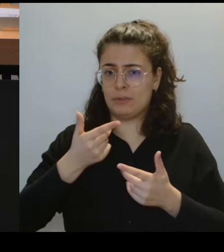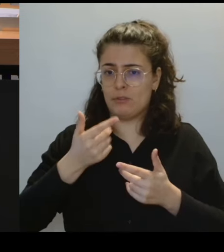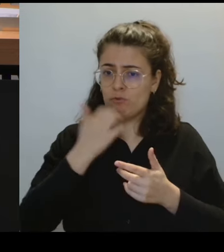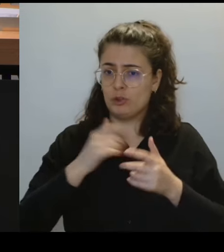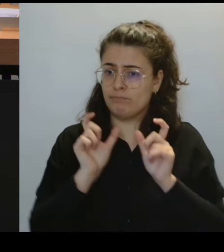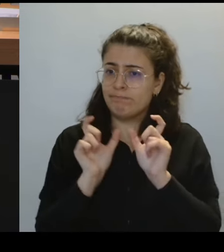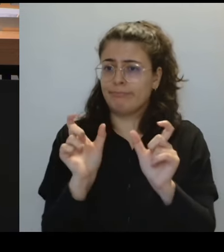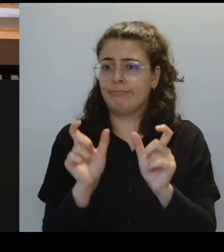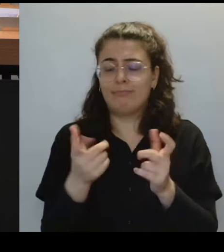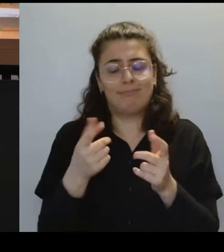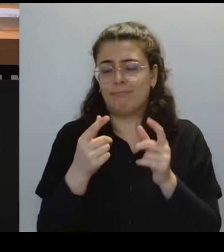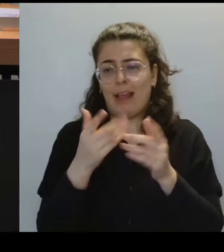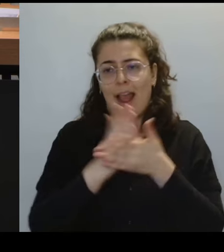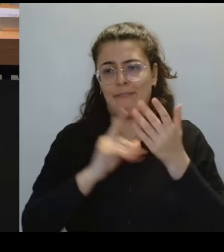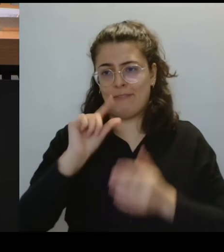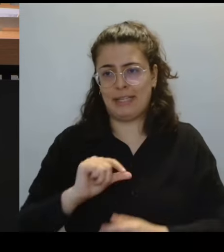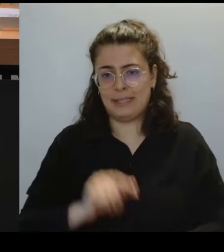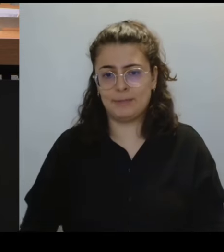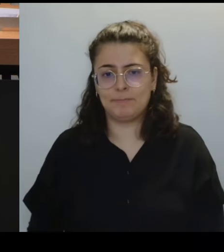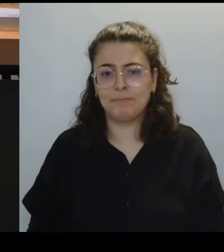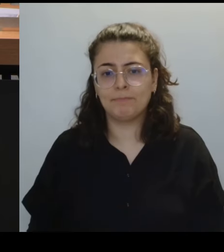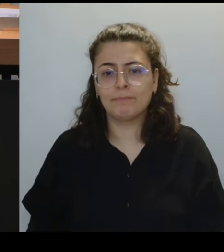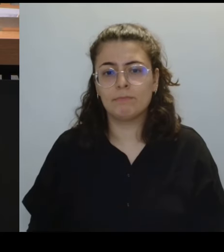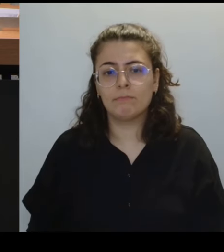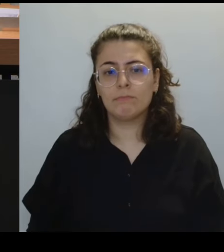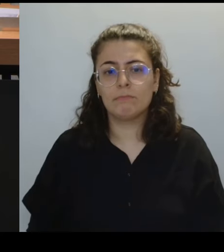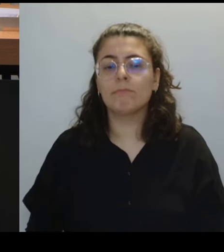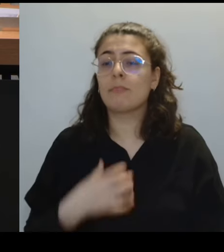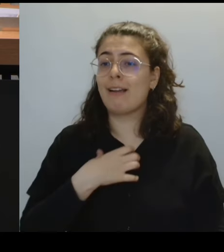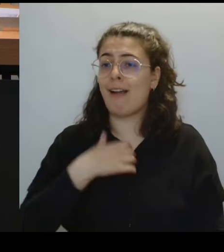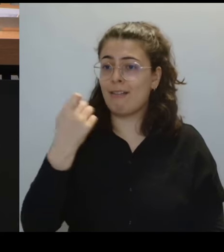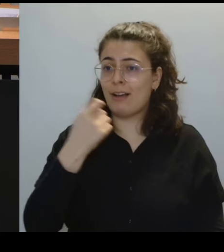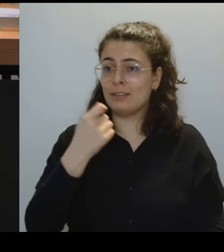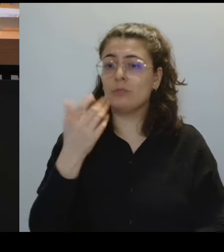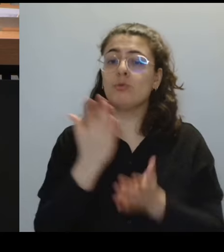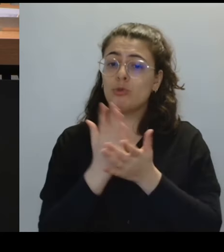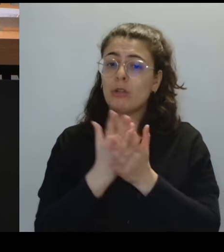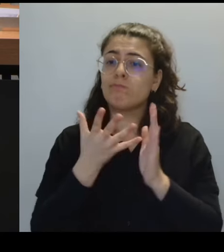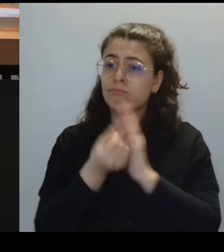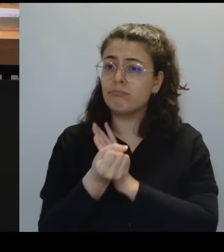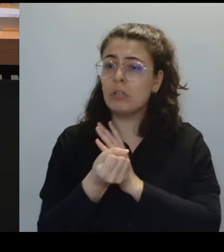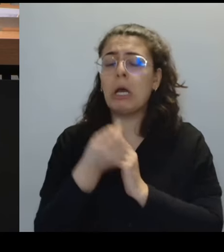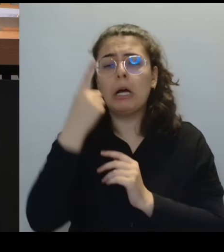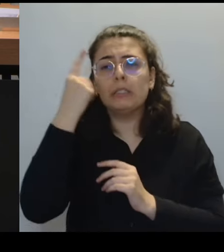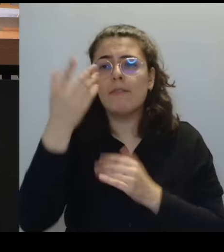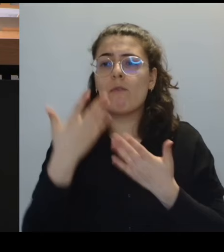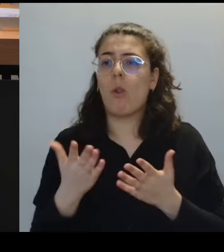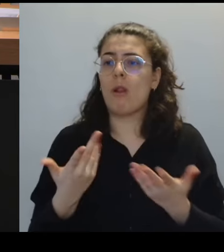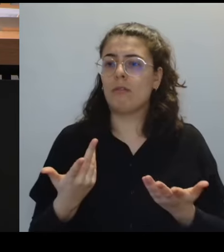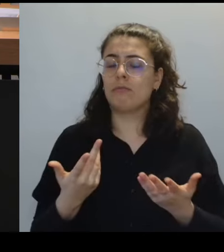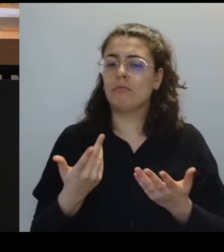Vorsorge in diesem Alter erkannt. Krankenkassen zahlen ja nur das, was ihnen wirklich als evident erscheint. Und das haben sie in